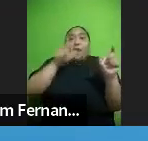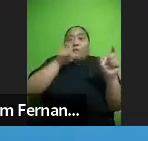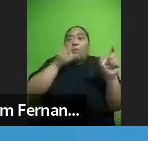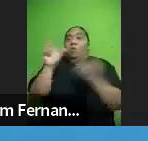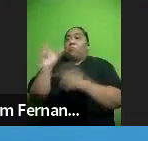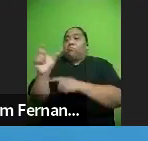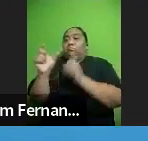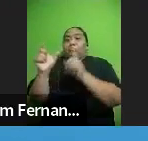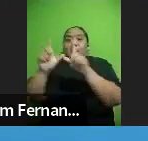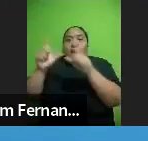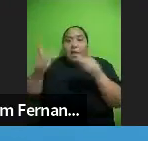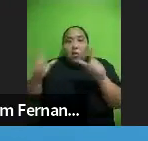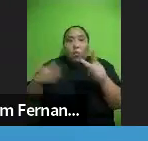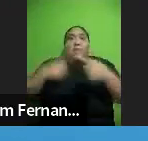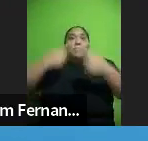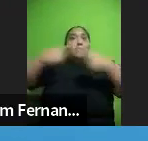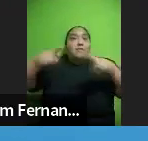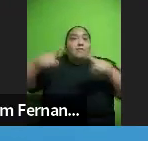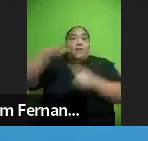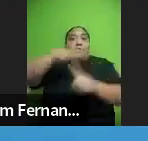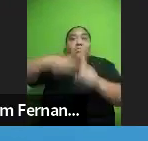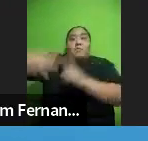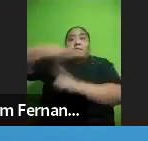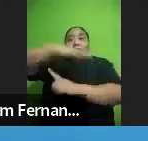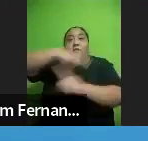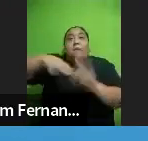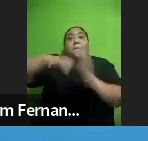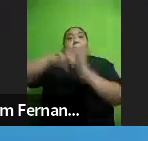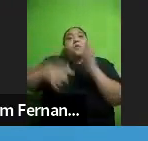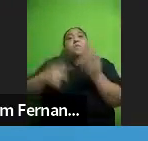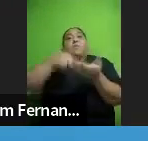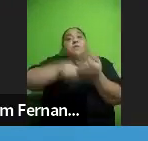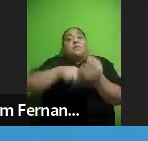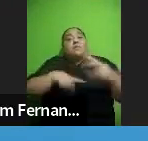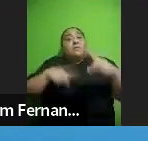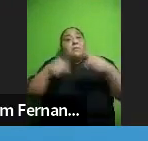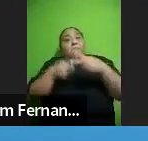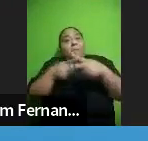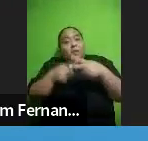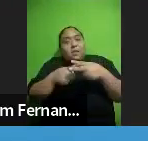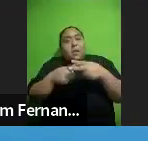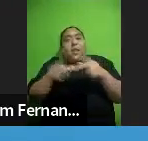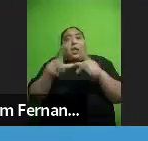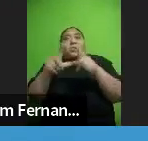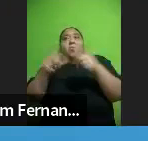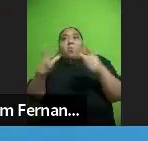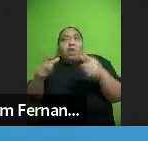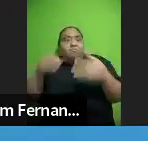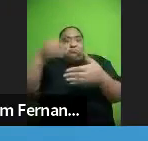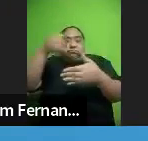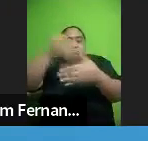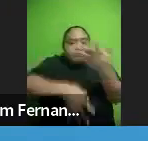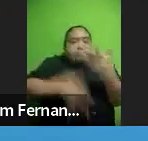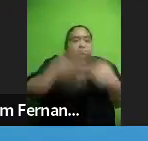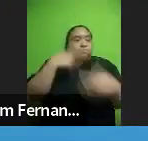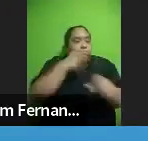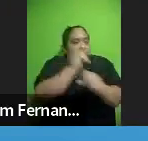tender también esta parte de qué significa lengua lenguaje y verlo y lenguaje y verlo en diferentes ámbitos Por ejemplo, en matemáticas ejemplo, en matemáticas decimos, que hablamos de lenguajes bien